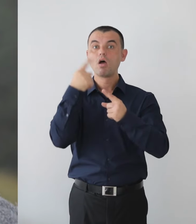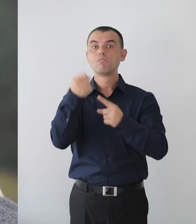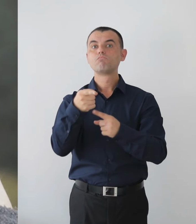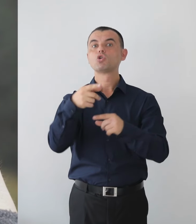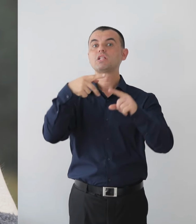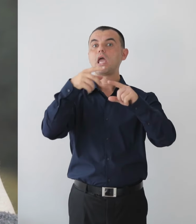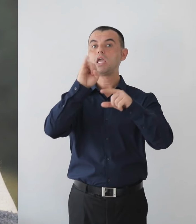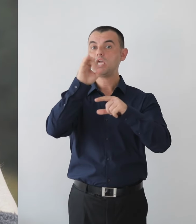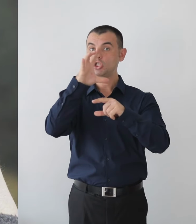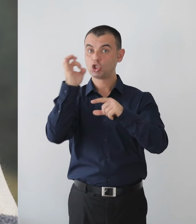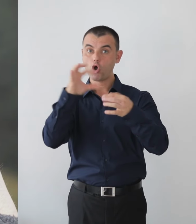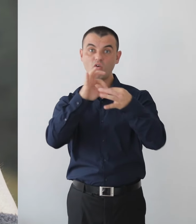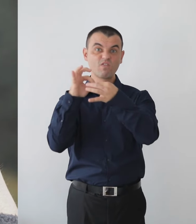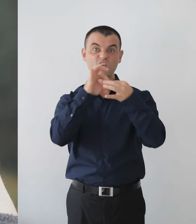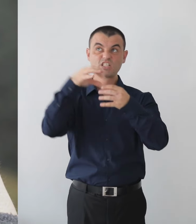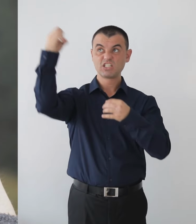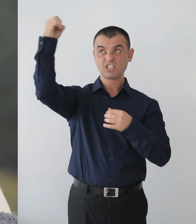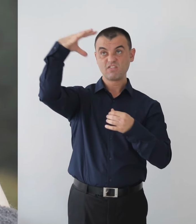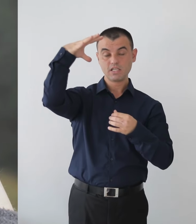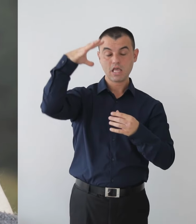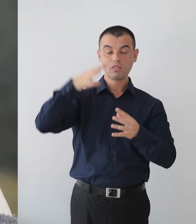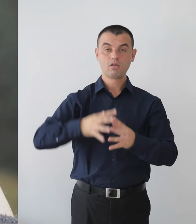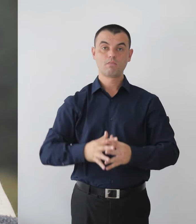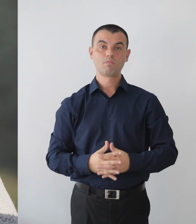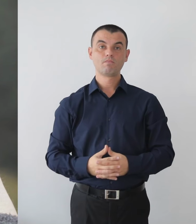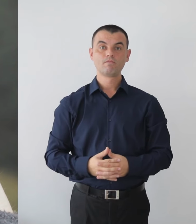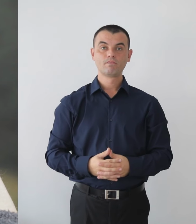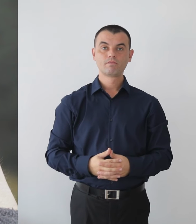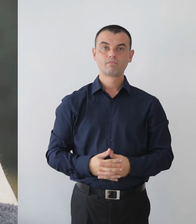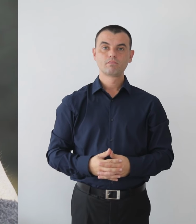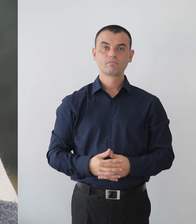и настойте ISO, което ви дава правилна яркост на кадъра, според измерването на камерата.